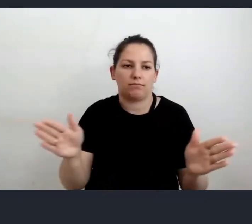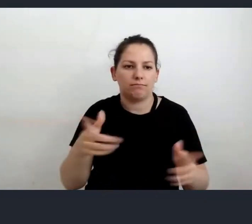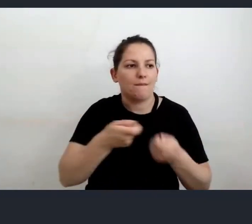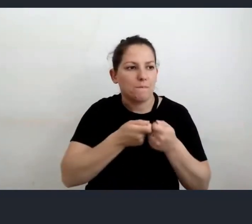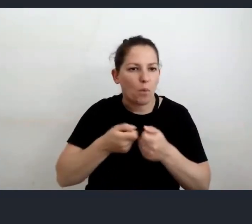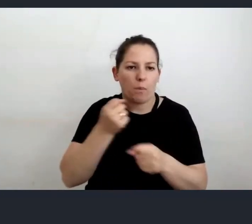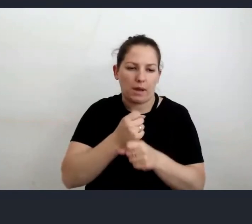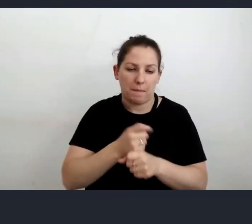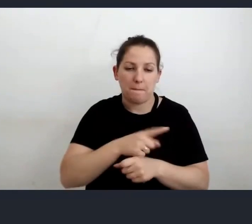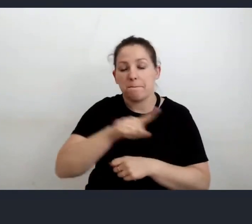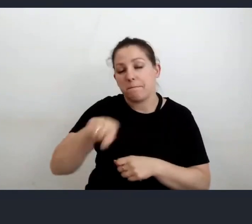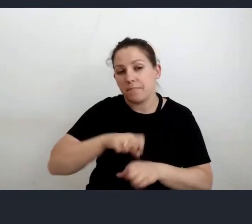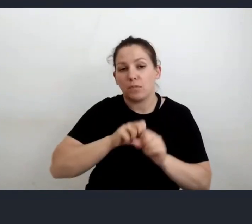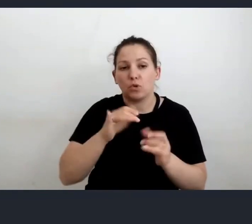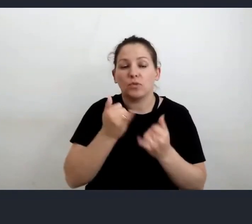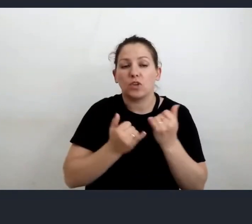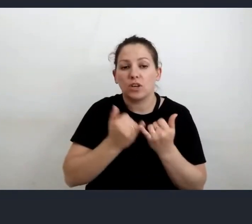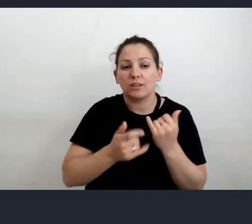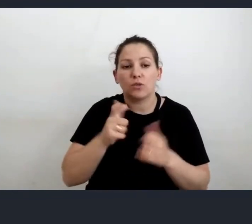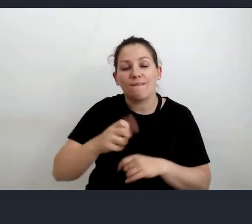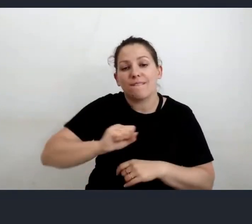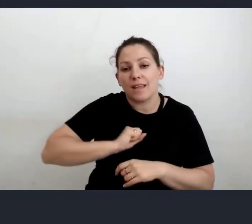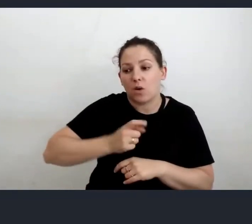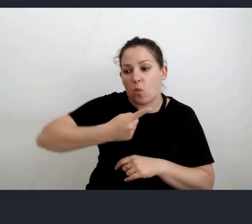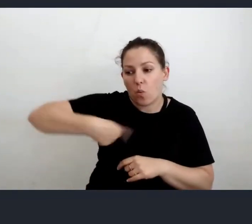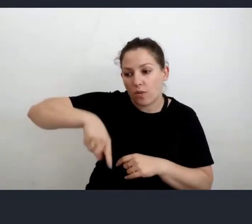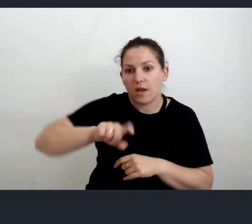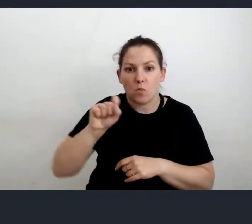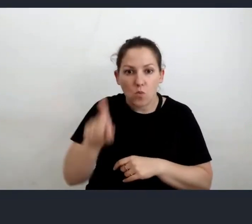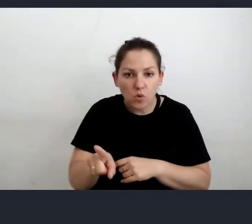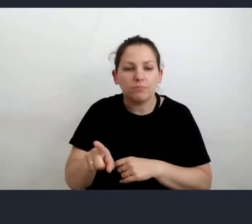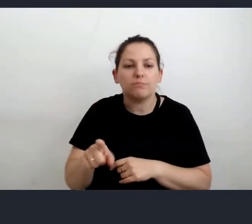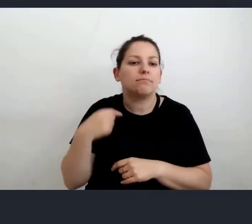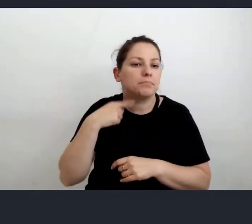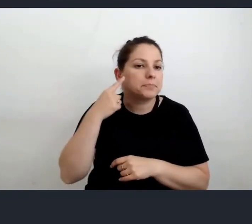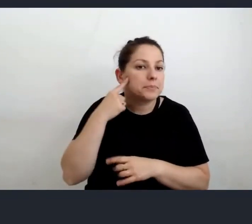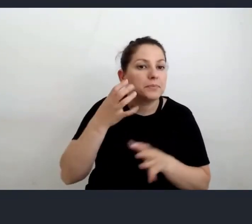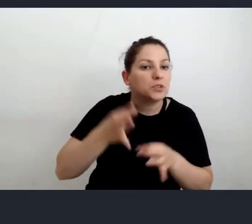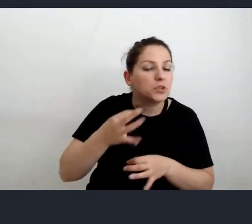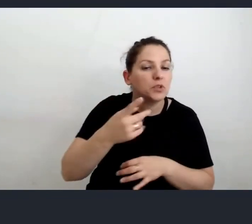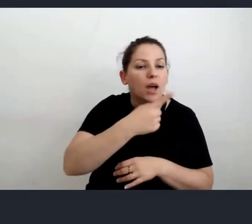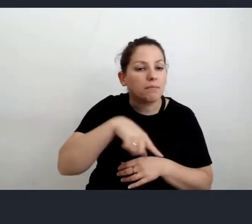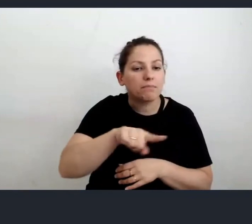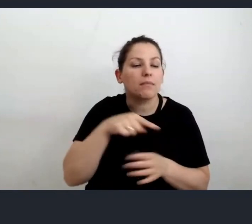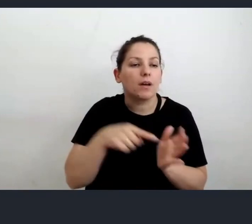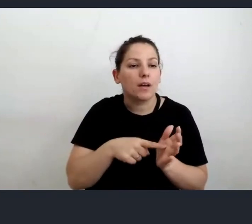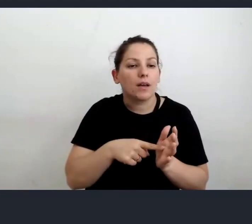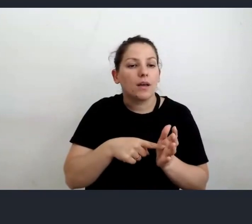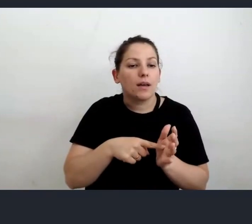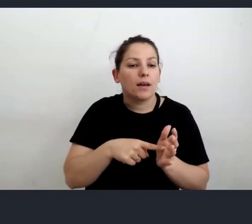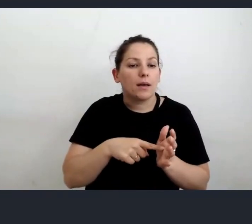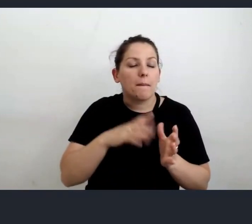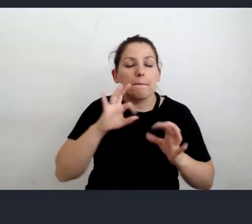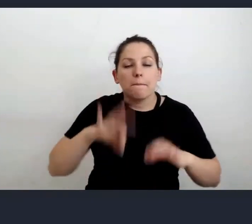My oczywiście, jeżeli coś fajnego u nas się dzieje, a usłyszeli państwo dzisiaj o tym z ust pani burmistrz Doroty Pieszczuch,